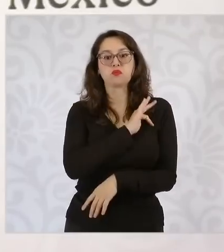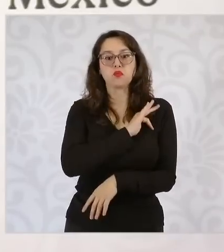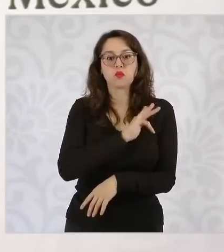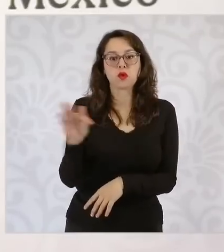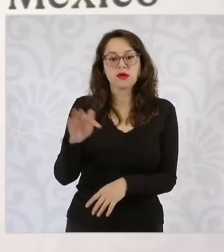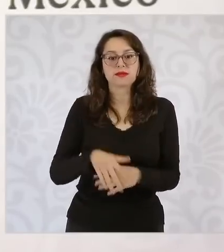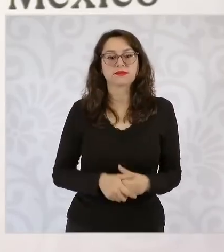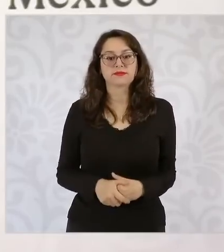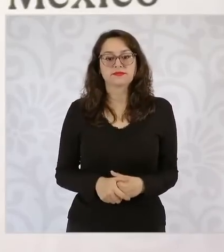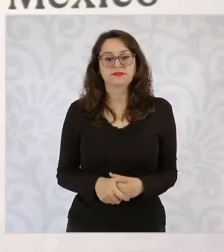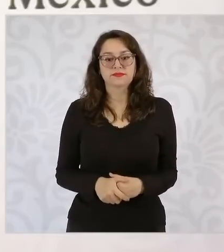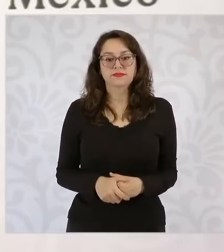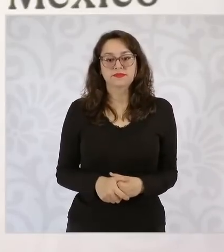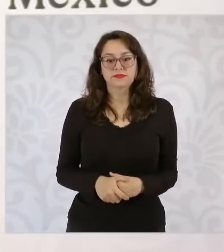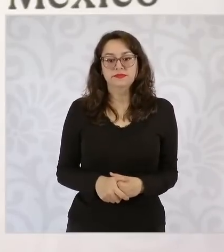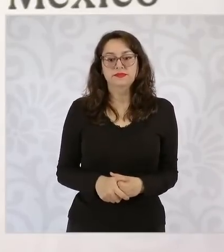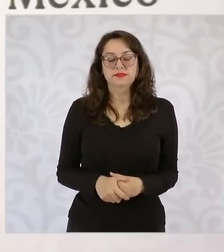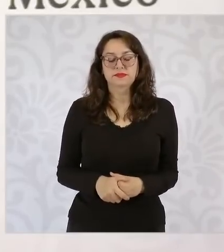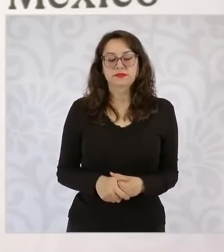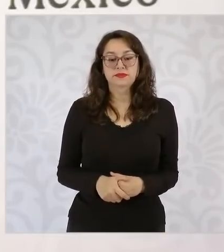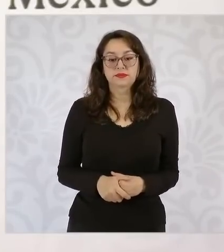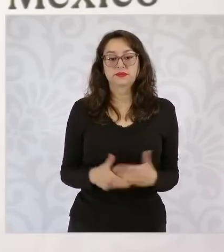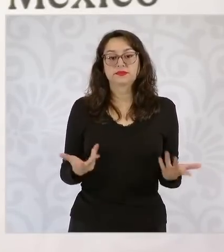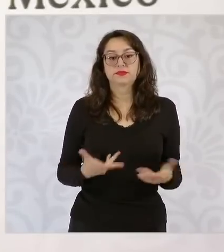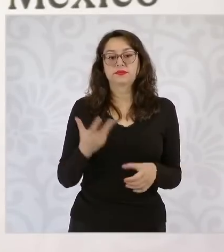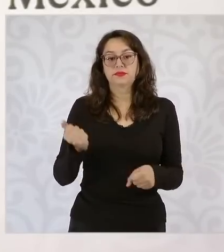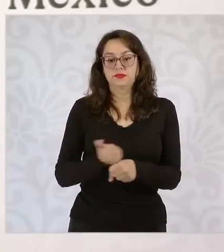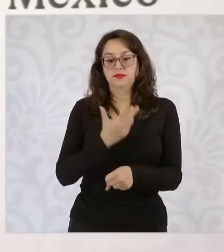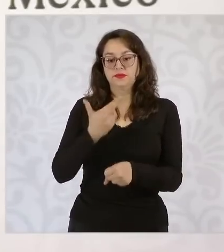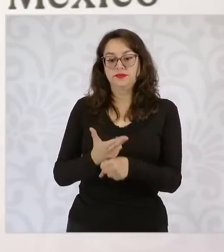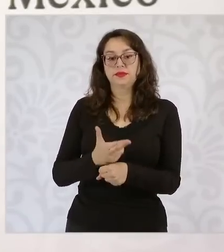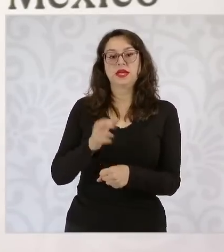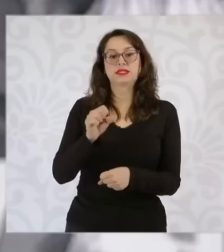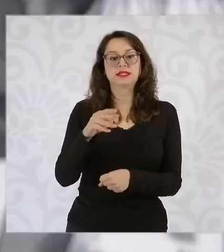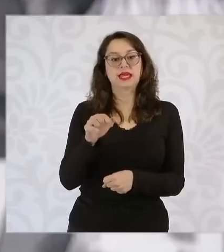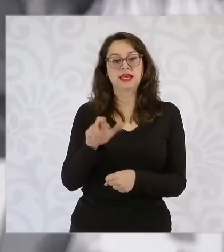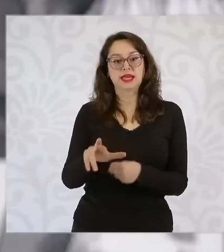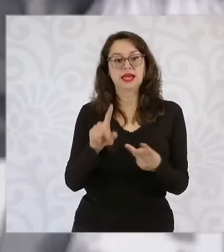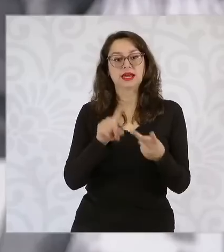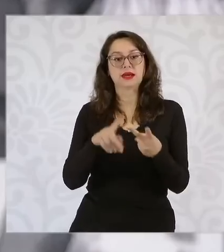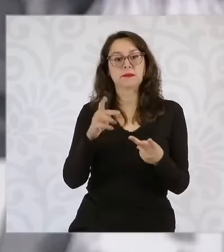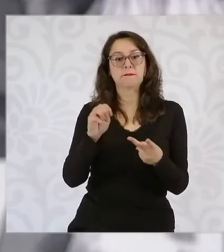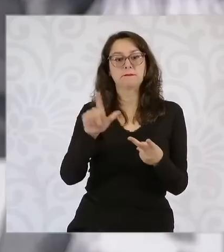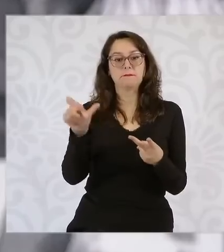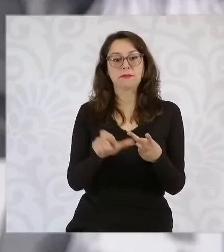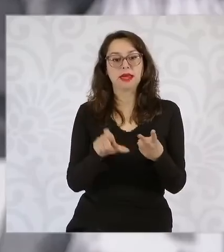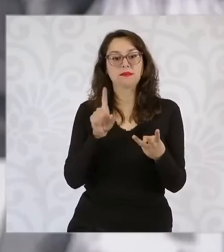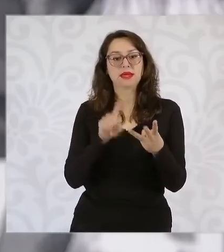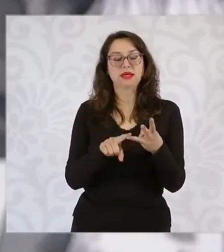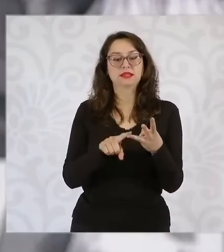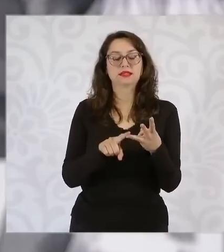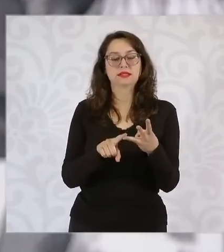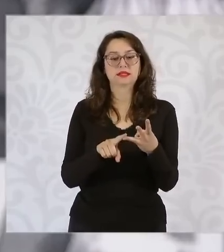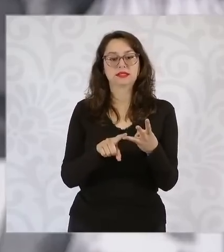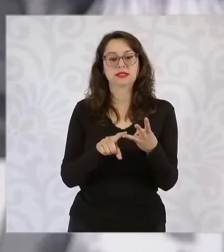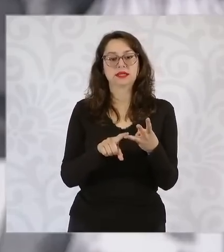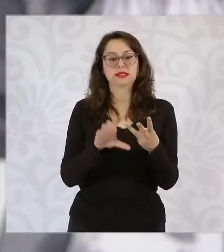además al equipo de la secretaria de energía el director de Pemex de a la directora de C